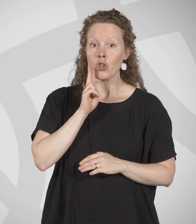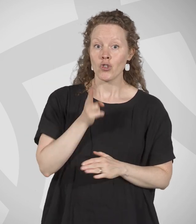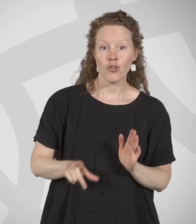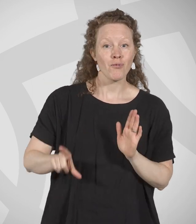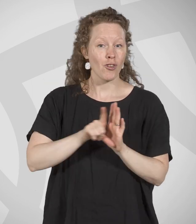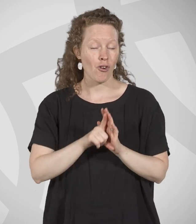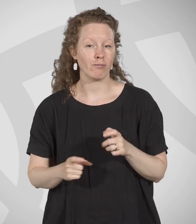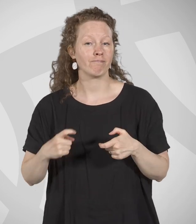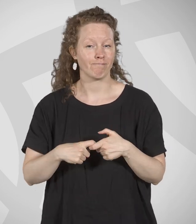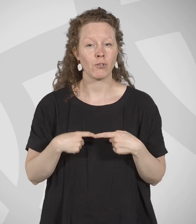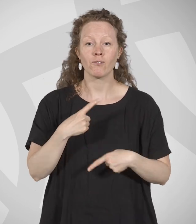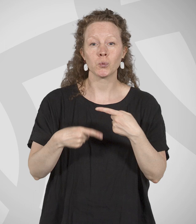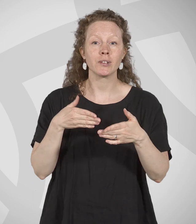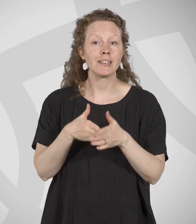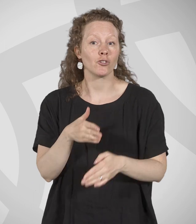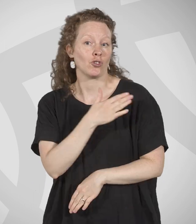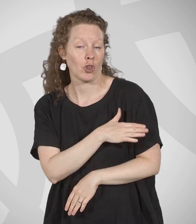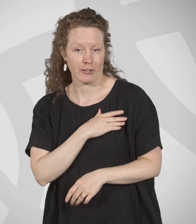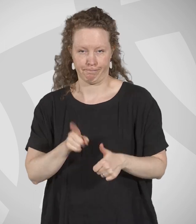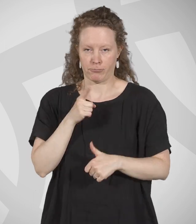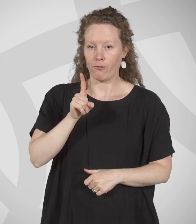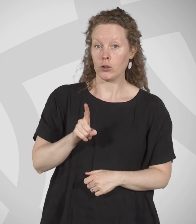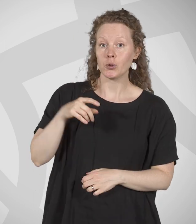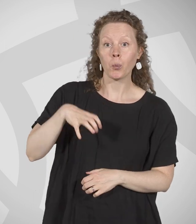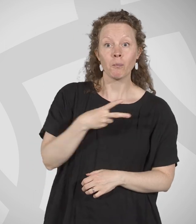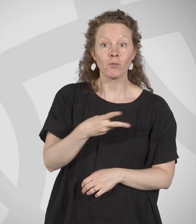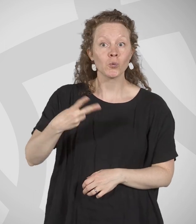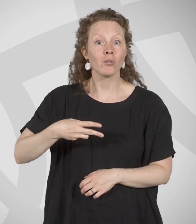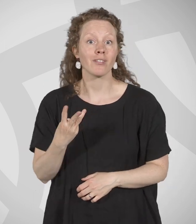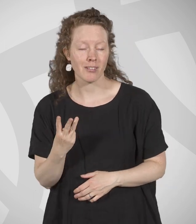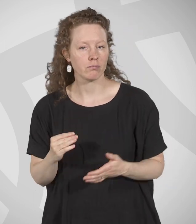Den förnyade lagen om funktionshinderservice som träder i kraft den 1 oktober 2023 -